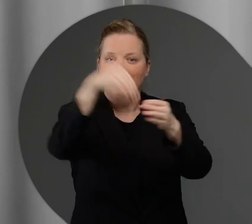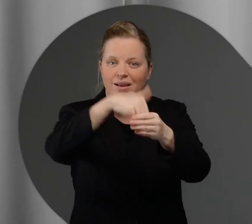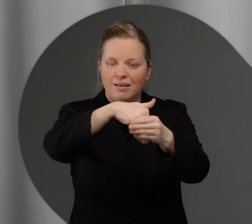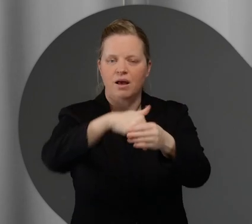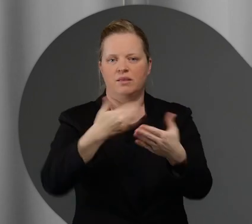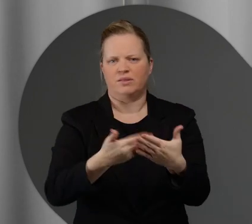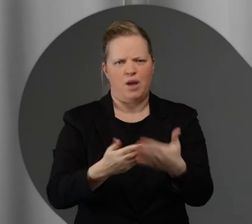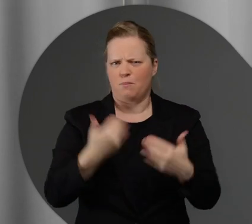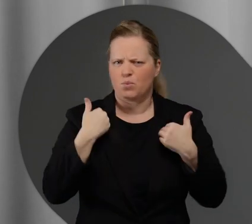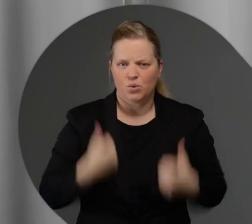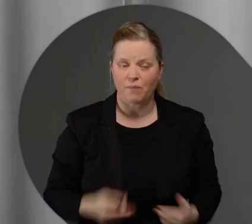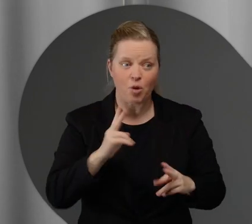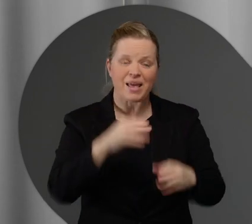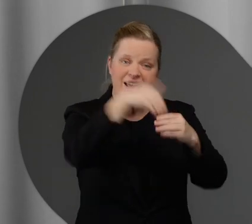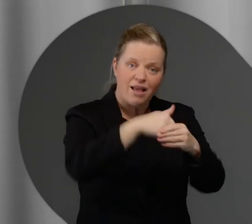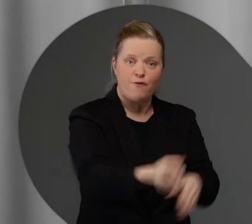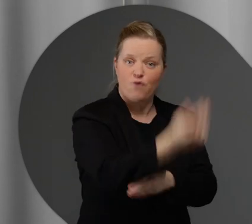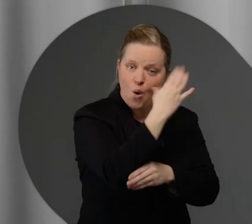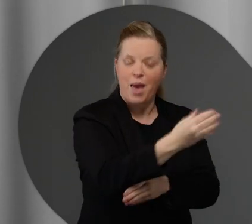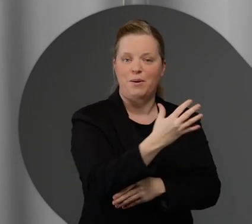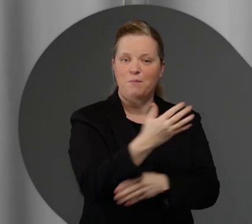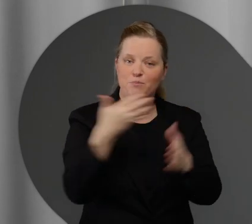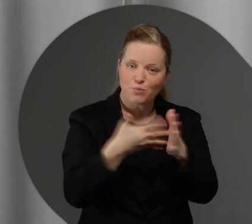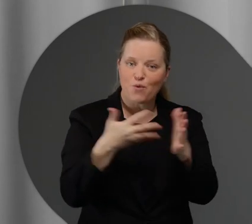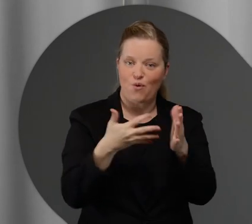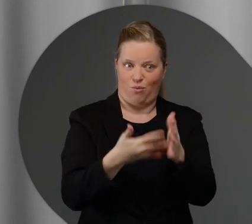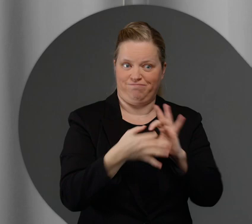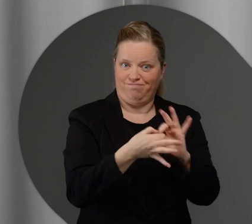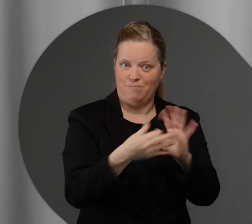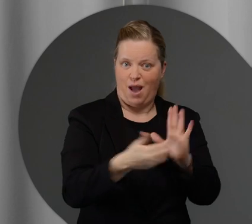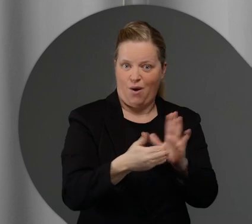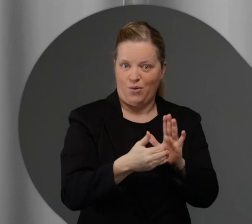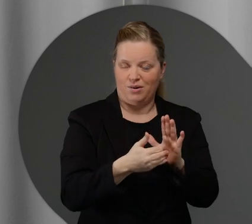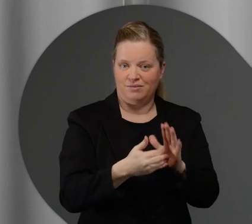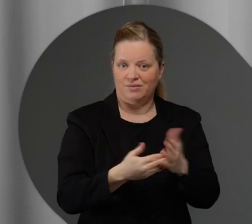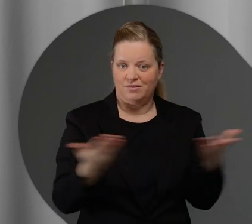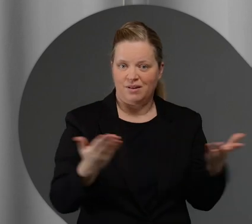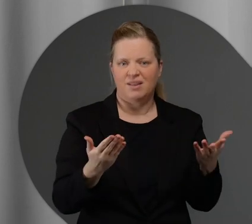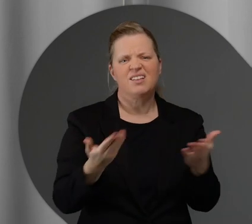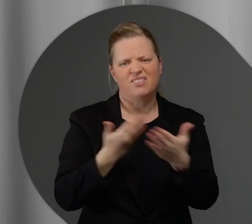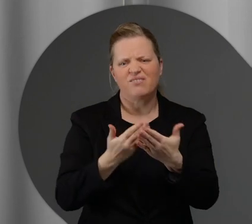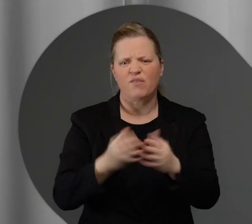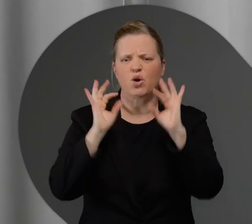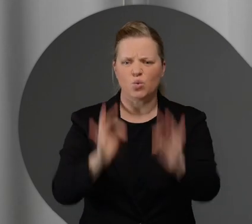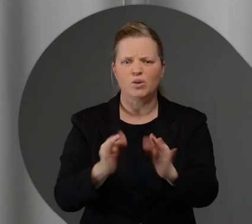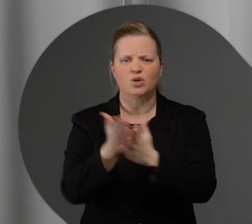Und das macht es alles sehr mühsam, weil das ist halt Prüfungsstoff auf den Folien. Das braucht man einfach. Also, wäre es schon gut, wenn man die auch verpflichten könnte, das aufzubereiten.